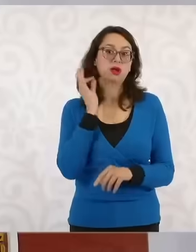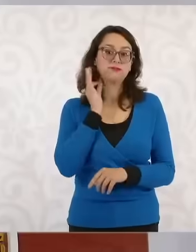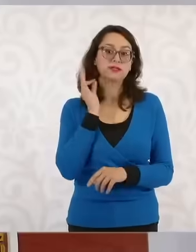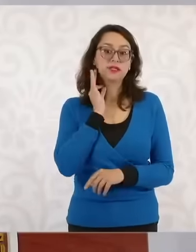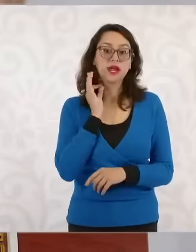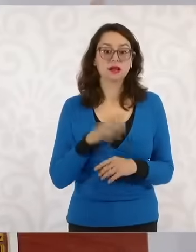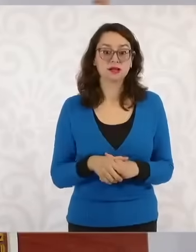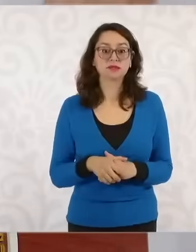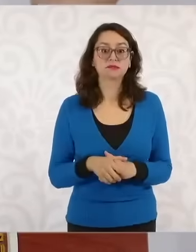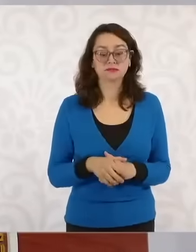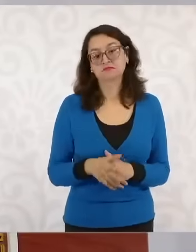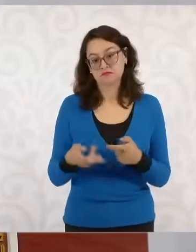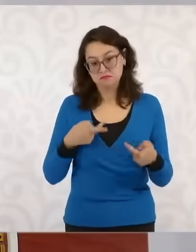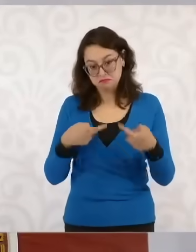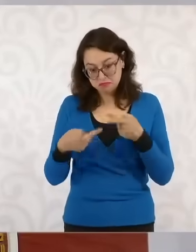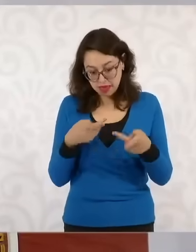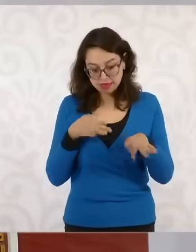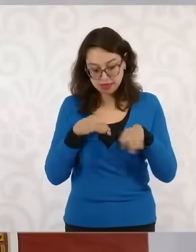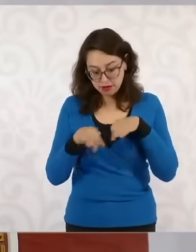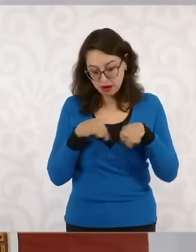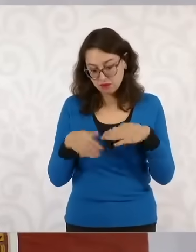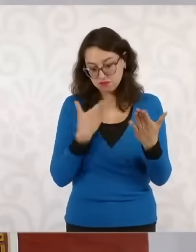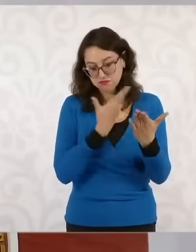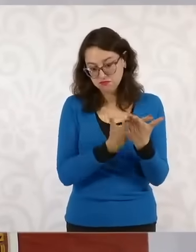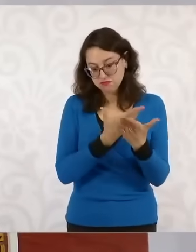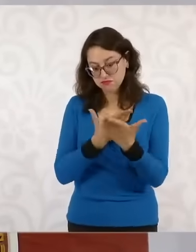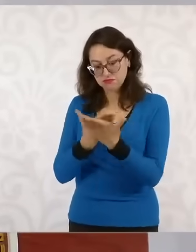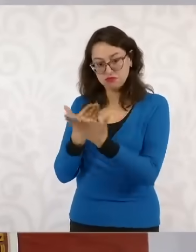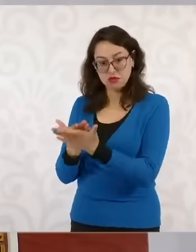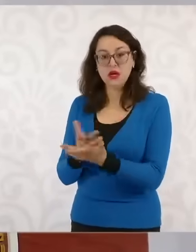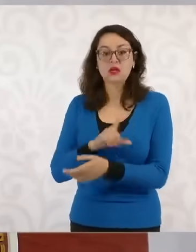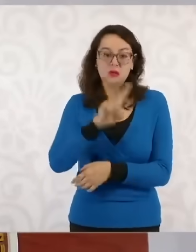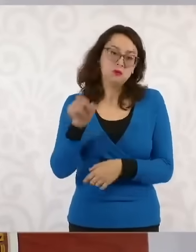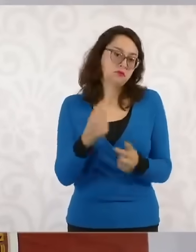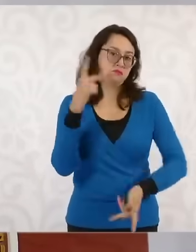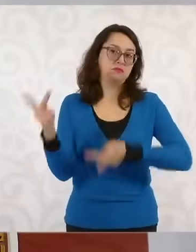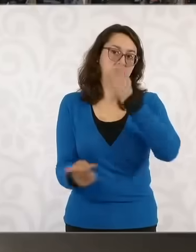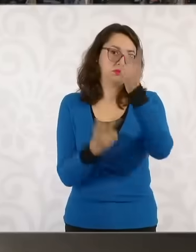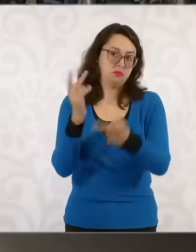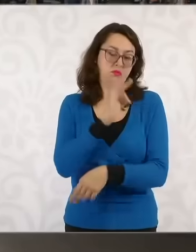pues presentar su plan de trabajo y ahí se podrá hacer las preguntas correspondientes. ¿Habrá